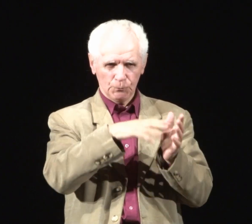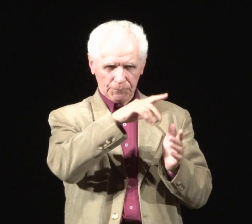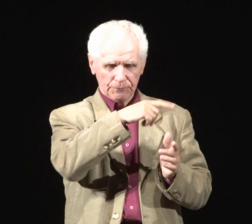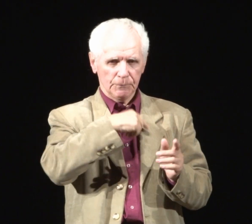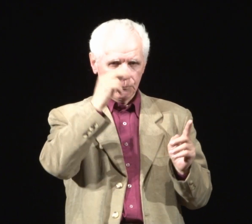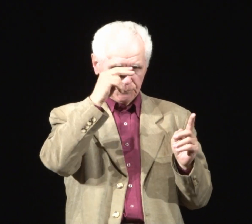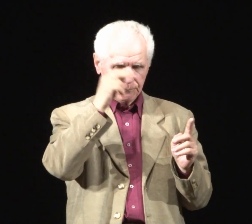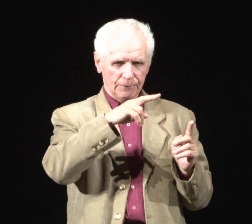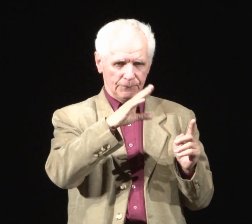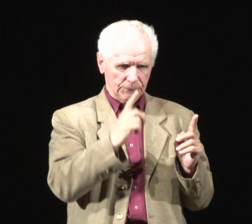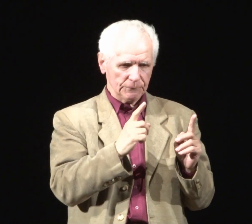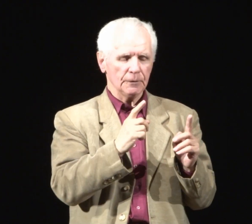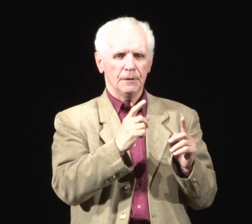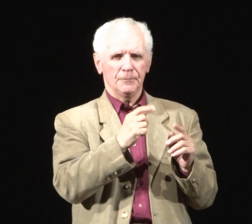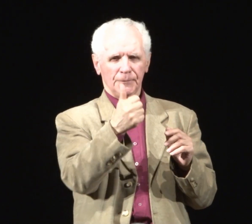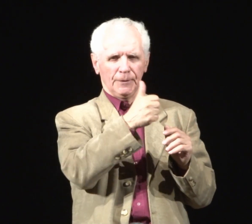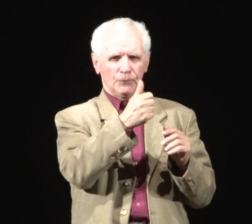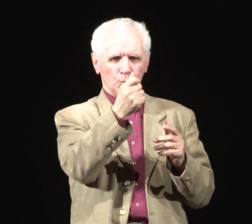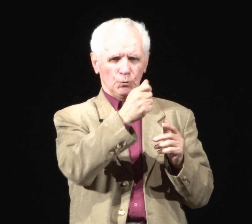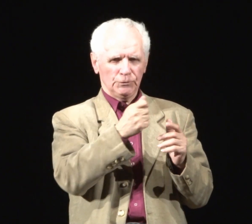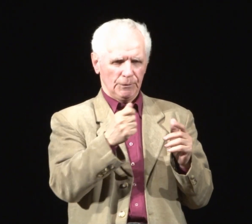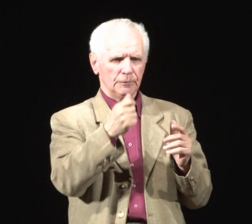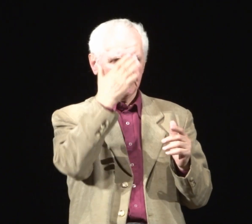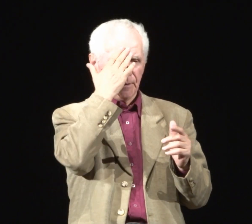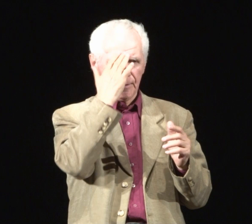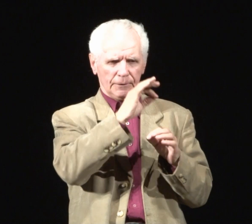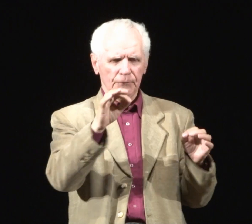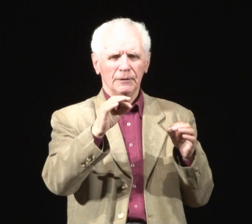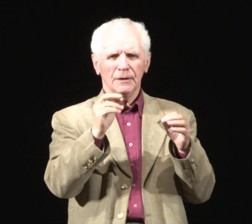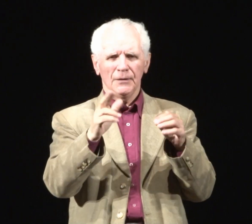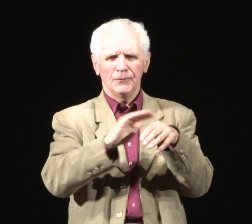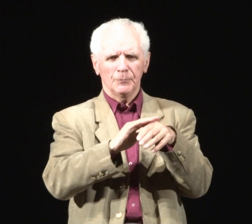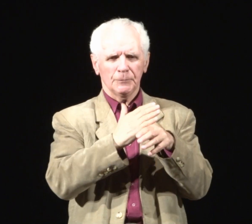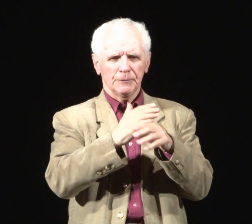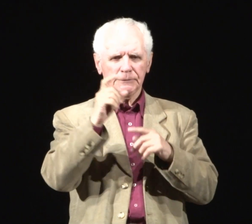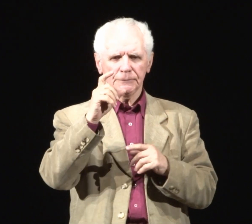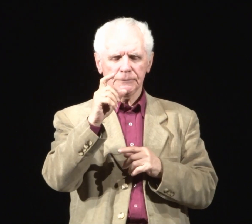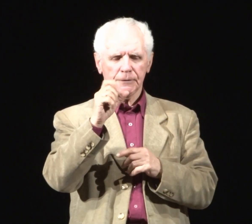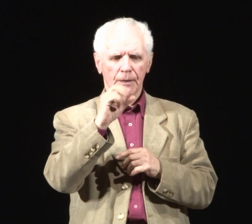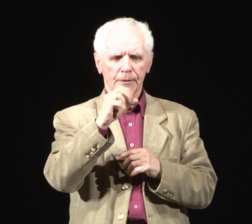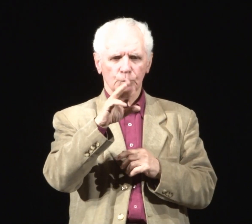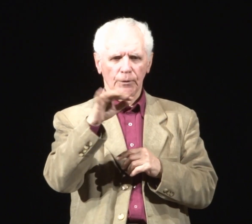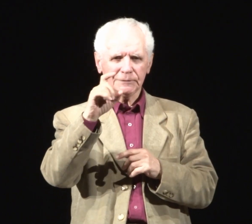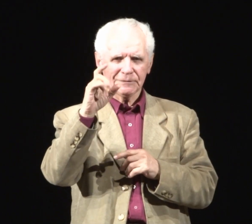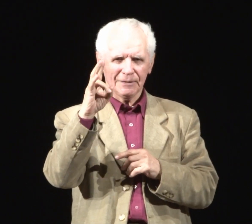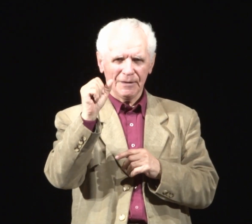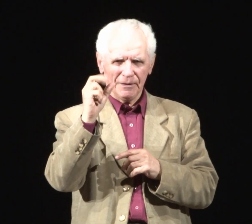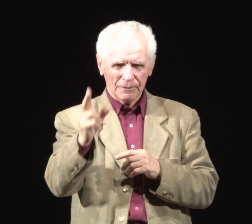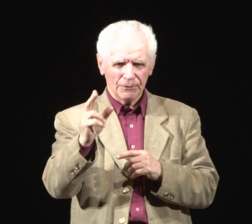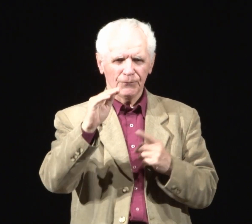Как и такие художника, как Анатолийя Знака, Федин и другие,